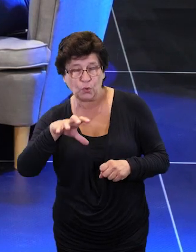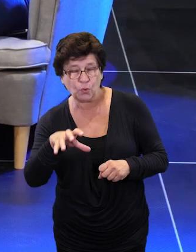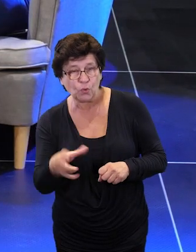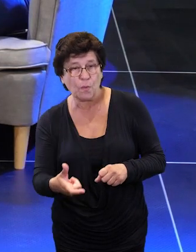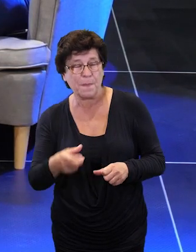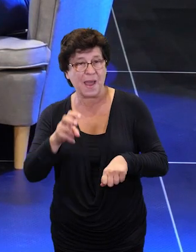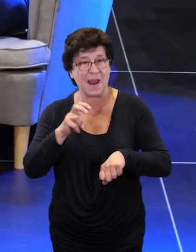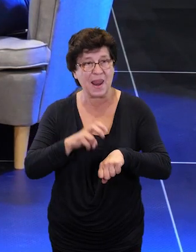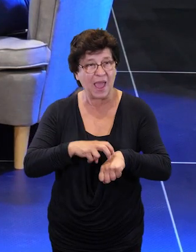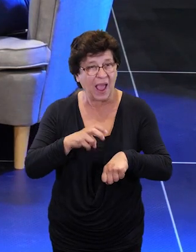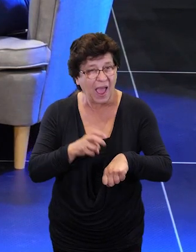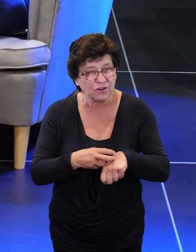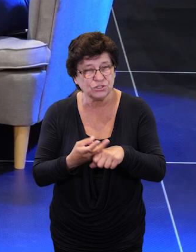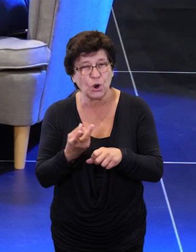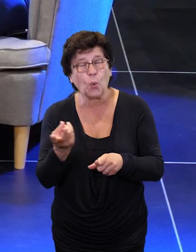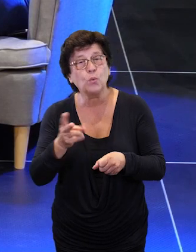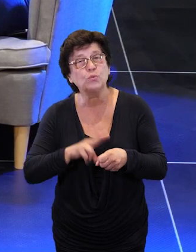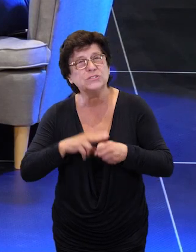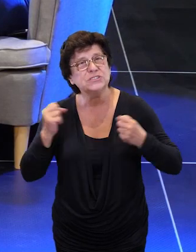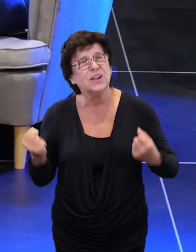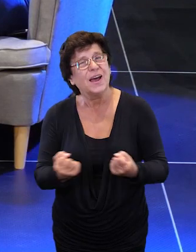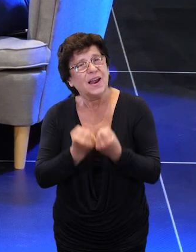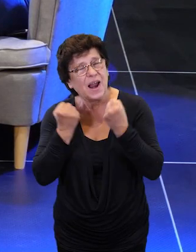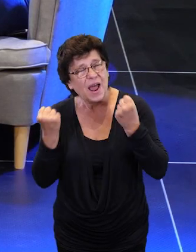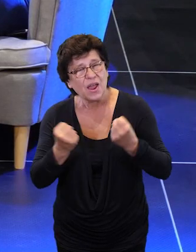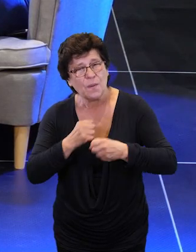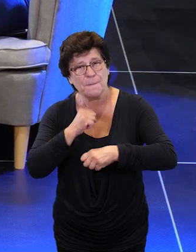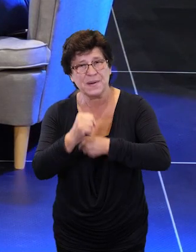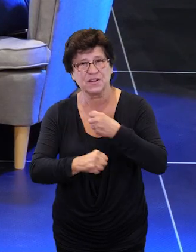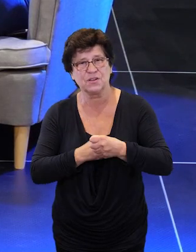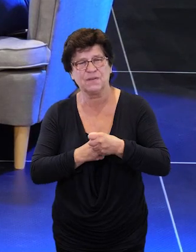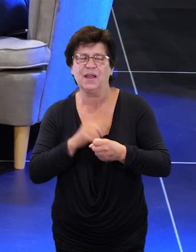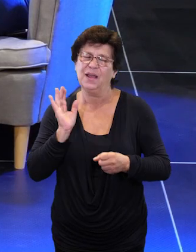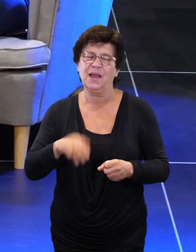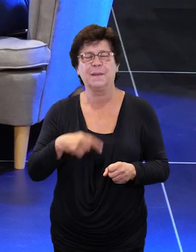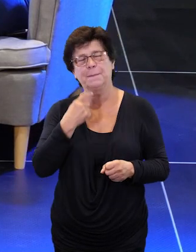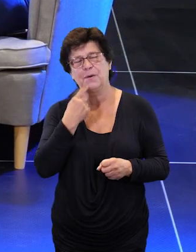opracowywać pewne, ja to powiem prosto, sugestie,